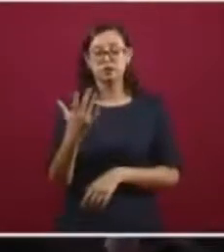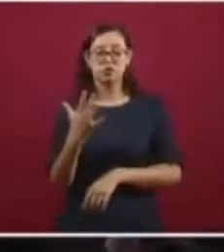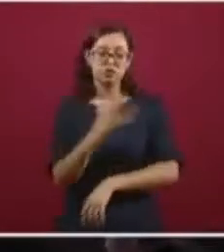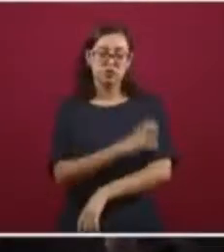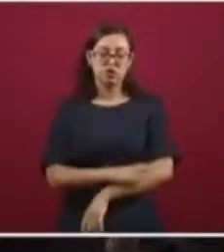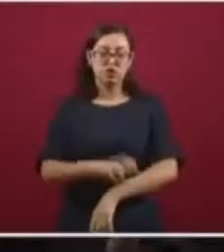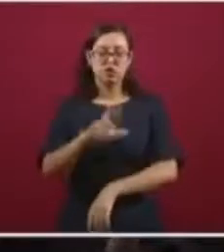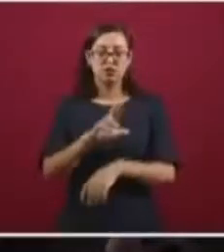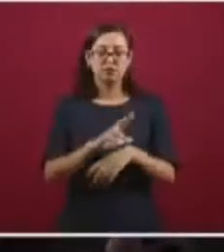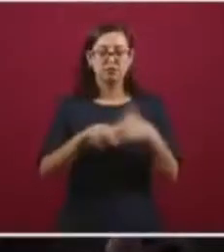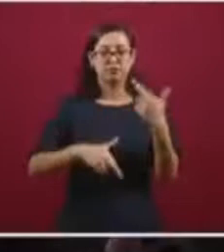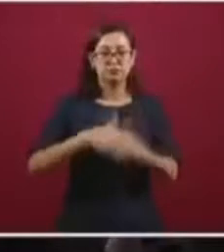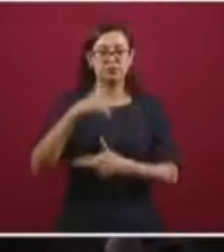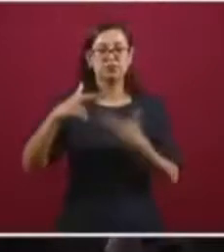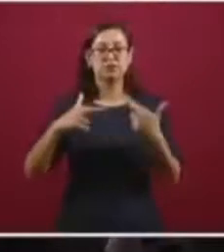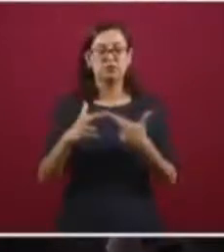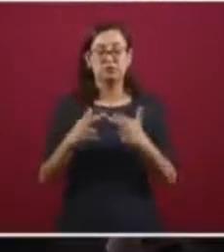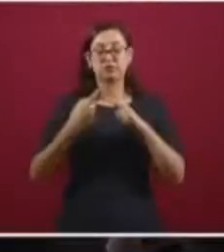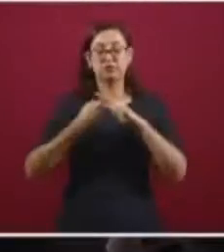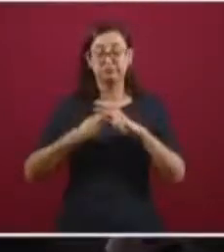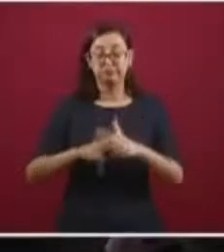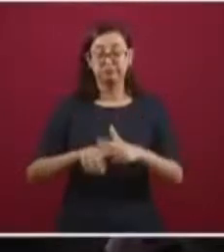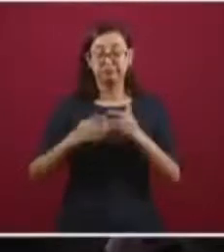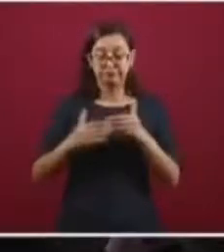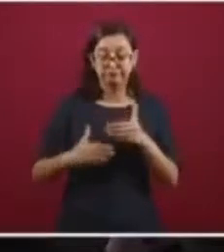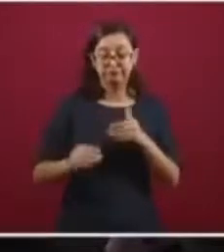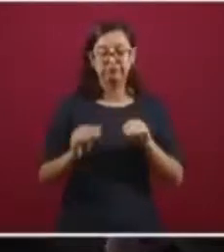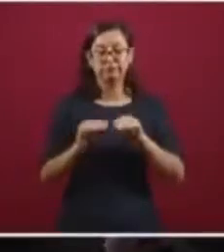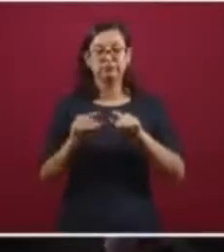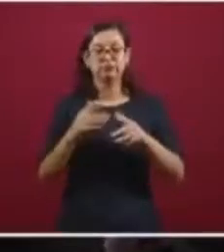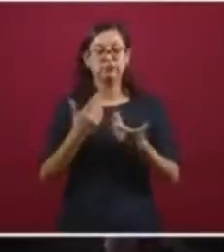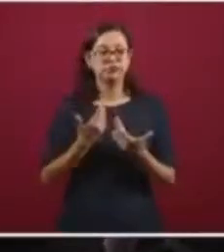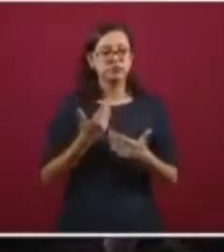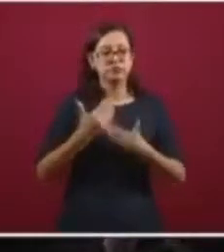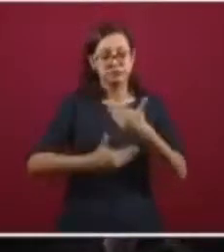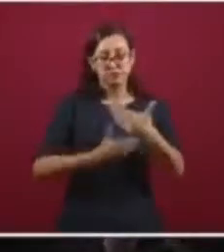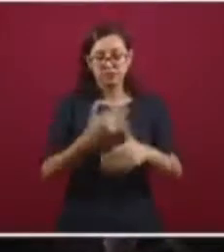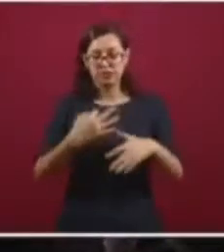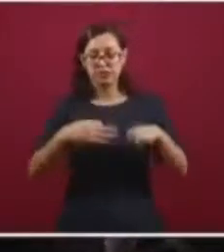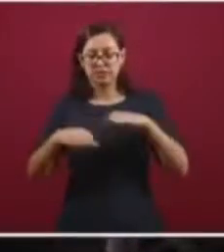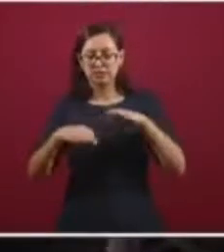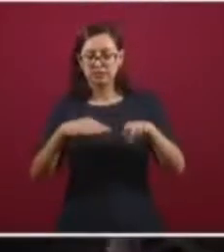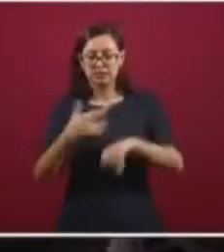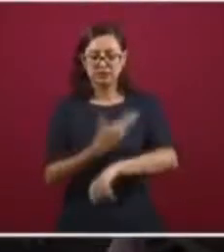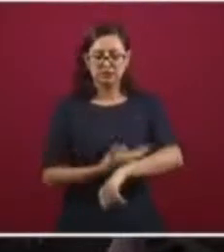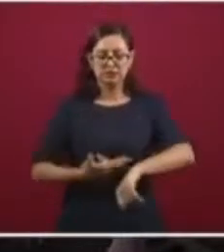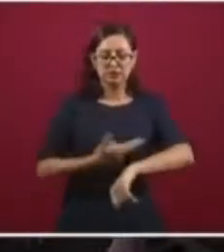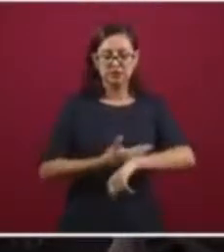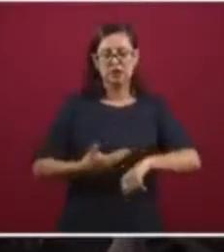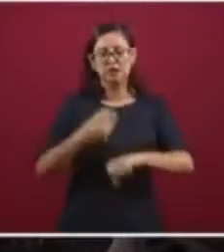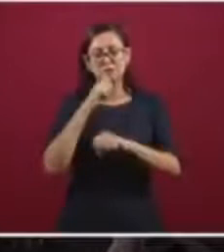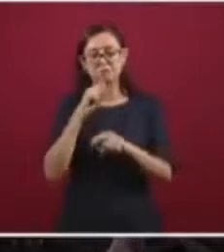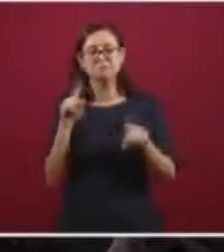regionales, aparte de las funciones operativas, también se debe de considerar que son unidades